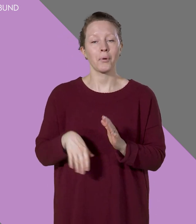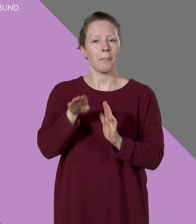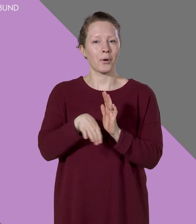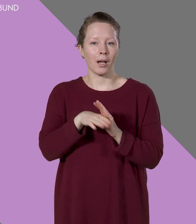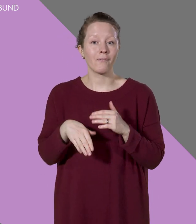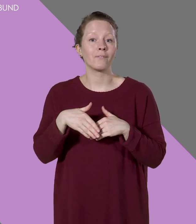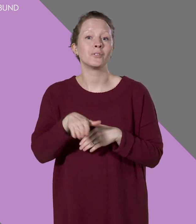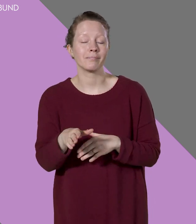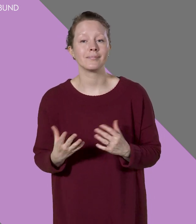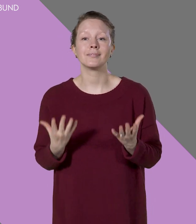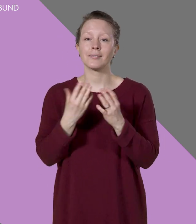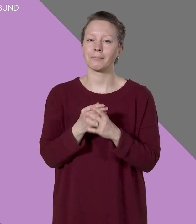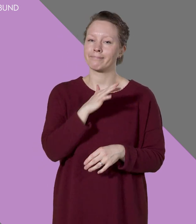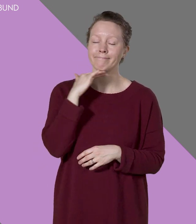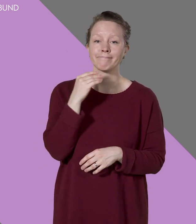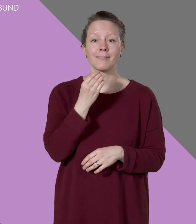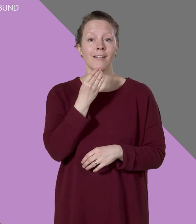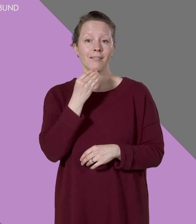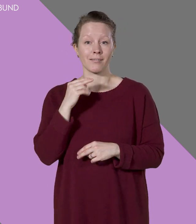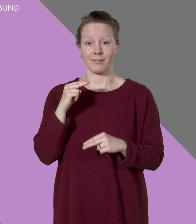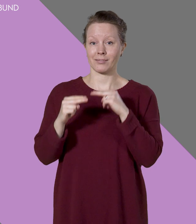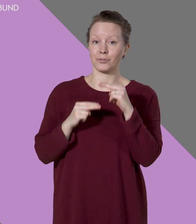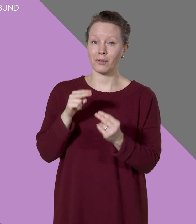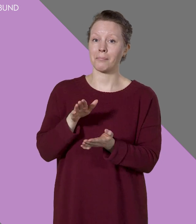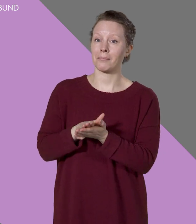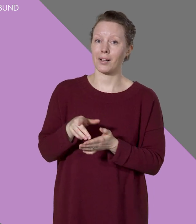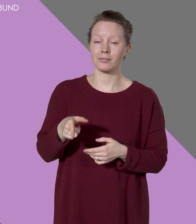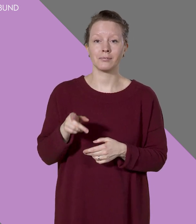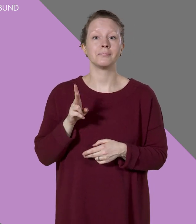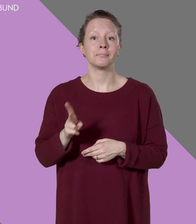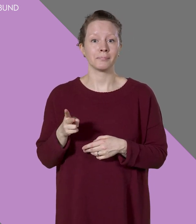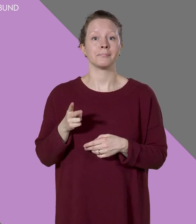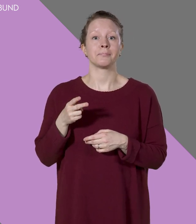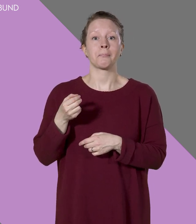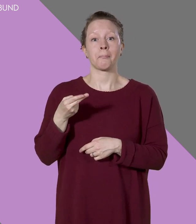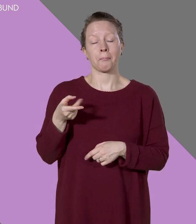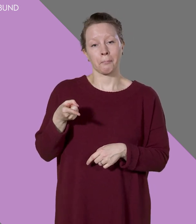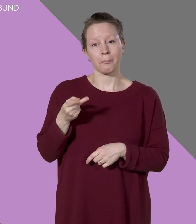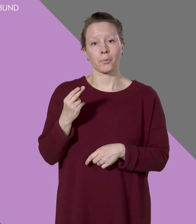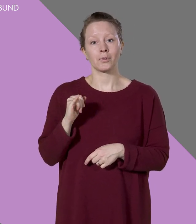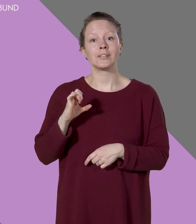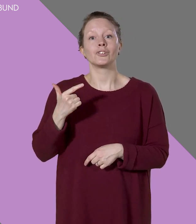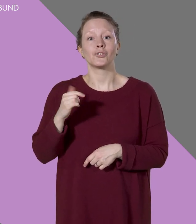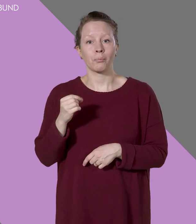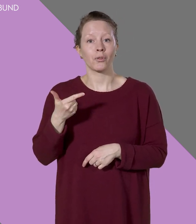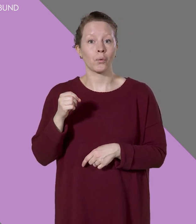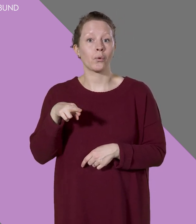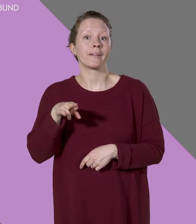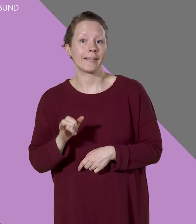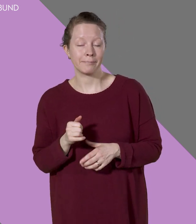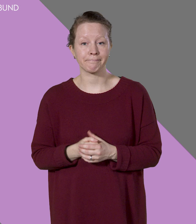Dagen fortsätter med god mat i gott sällskap på restaurang Puistotorni.